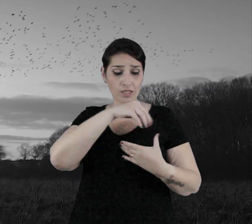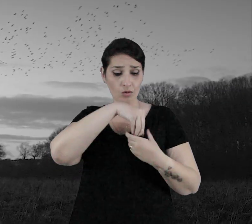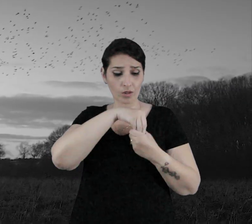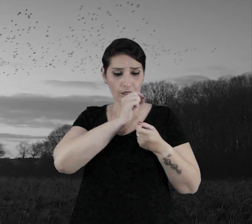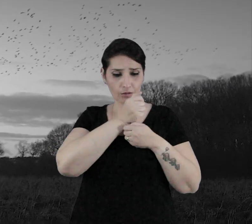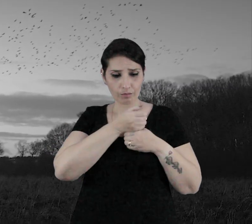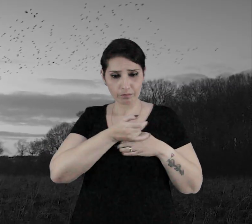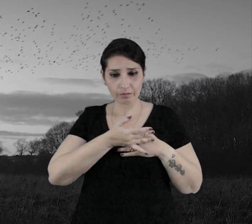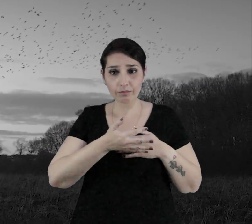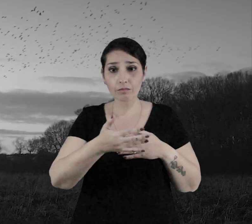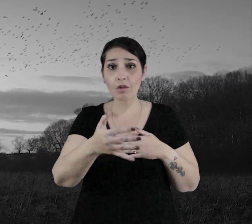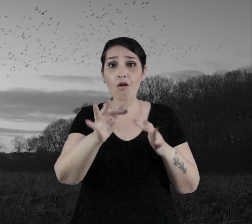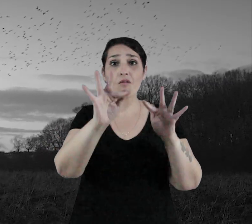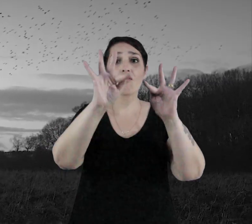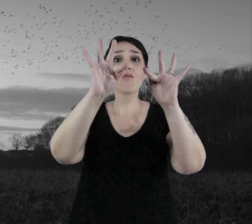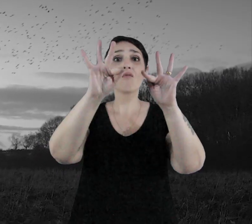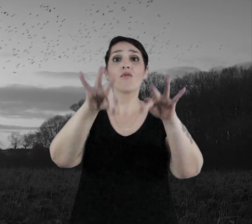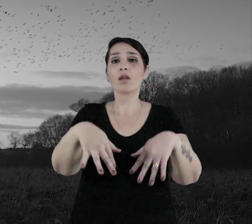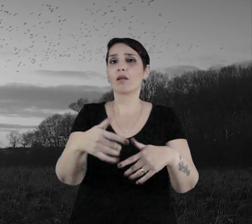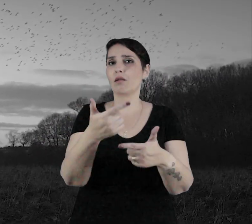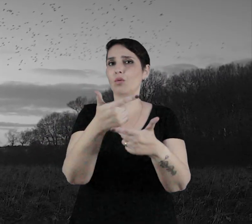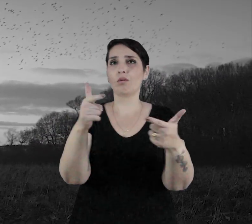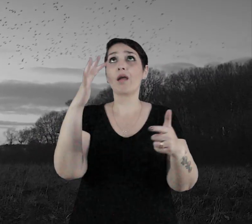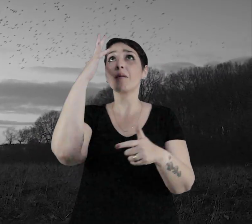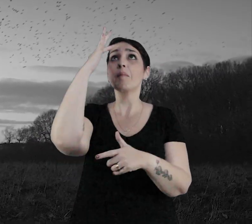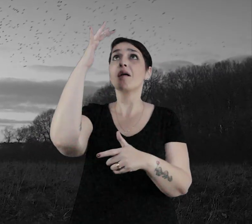e termina além do alcance da capacidade de imaginar.